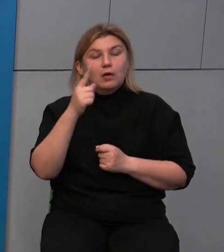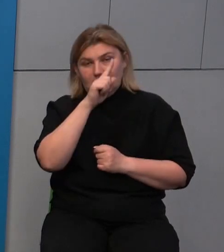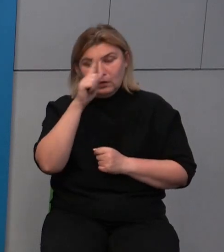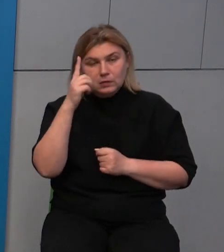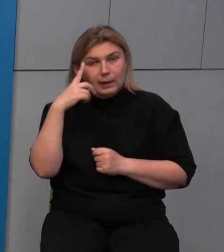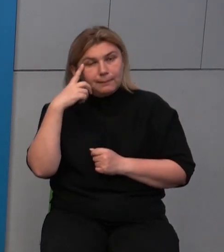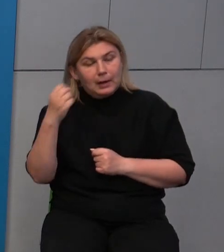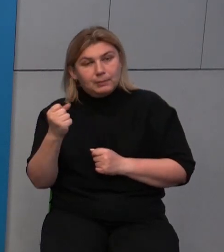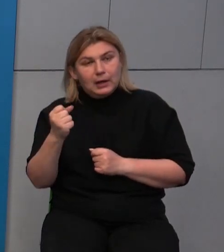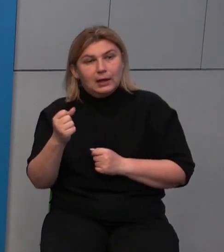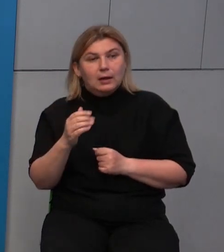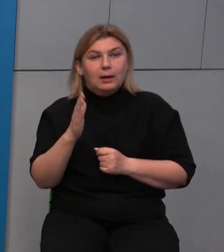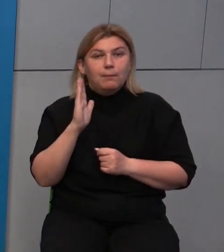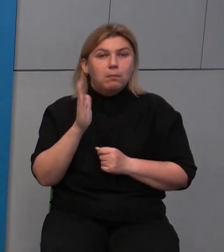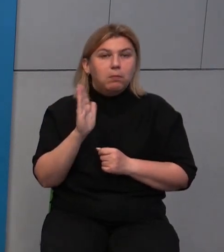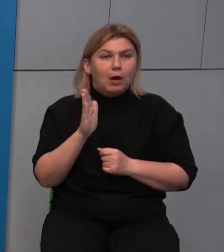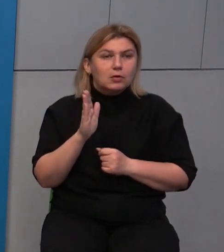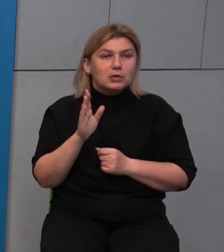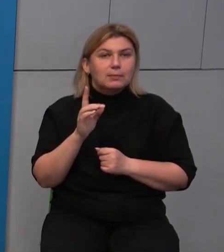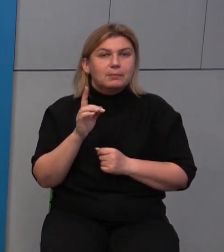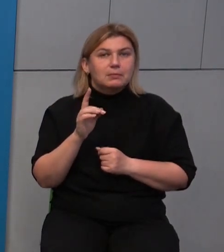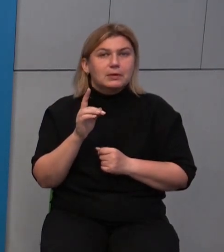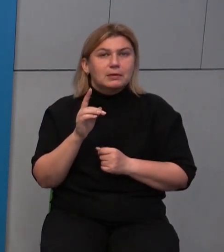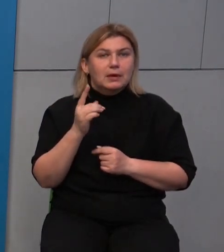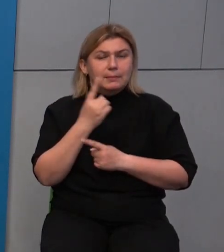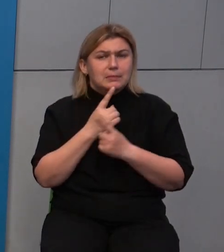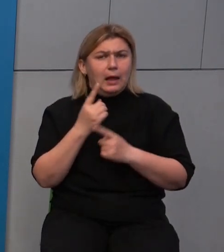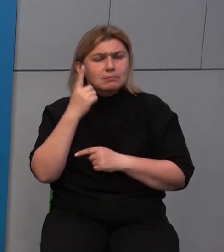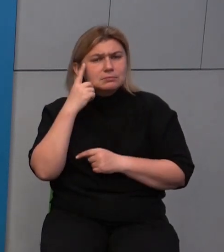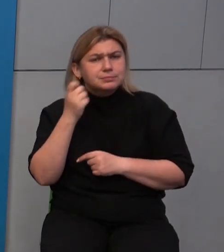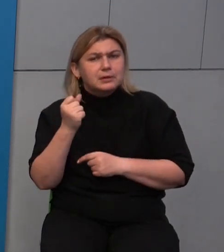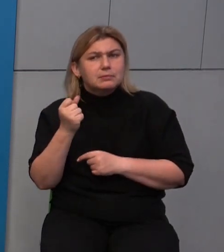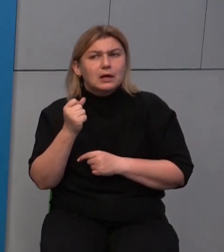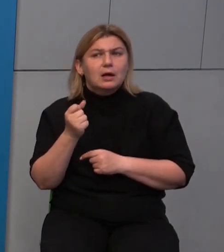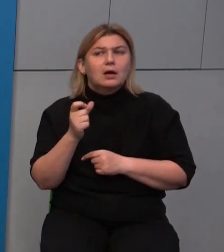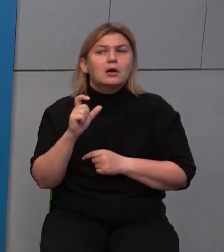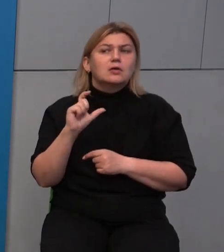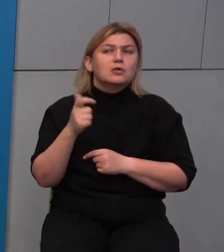Potem się bardziej pracuje z czyjąś pamięcią niż z tym, co się co się wydarzyło.